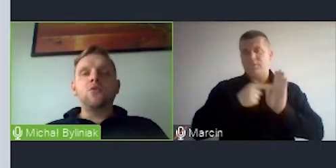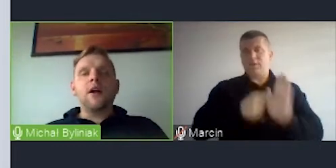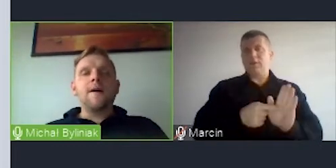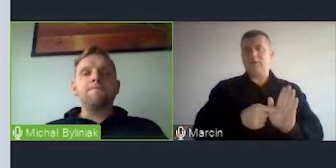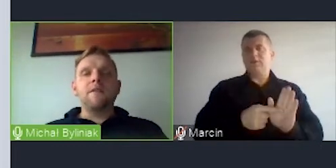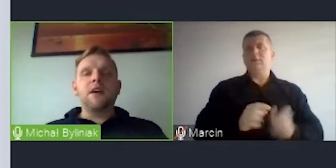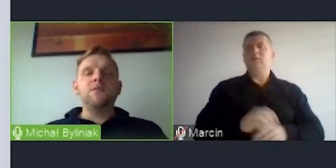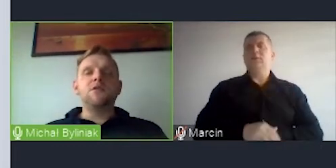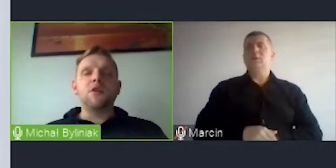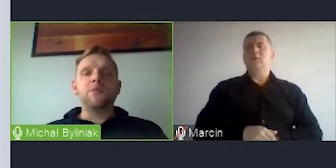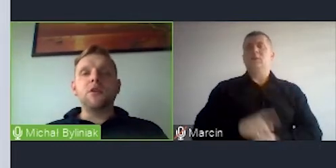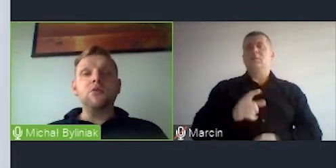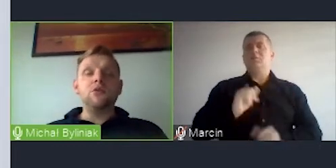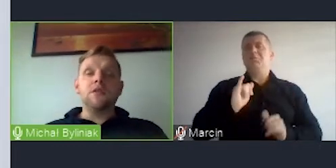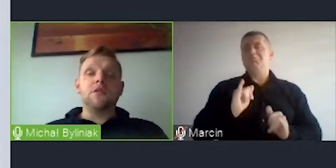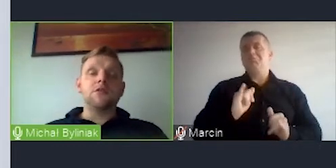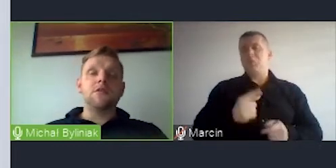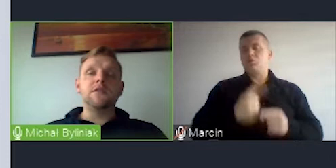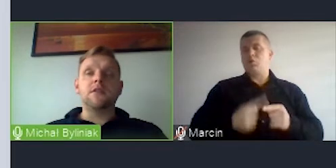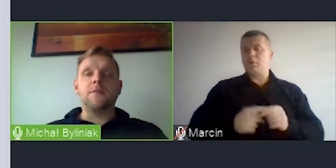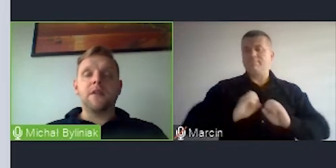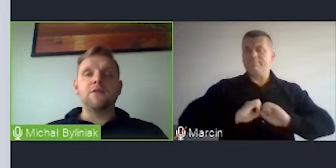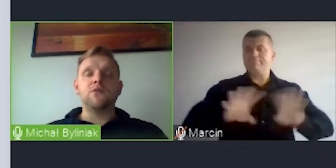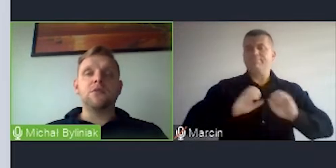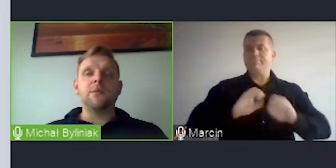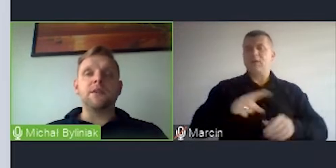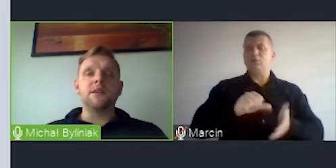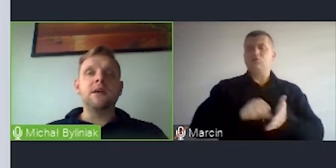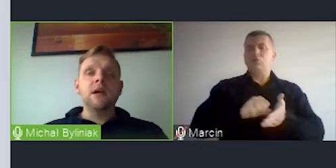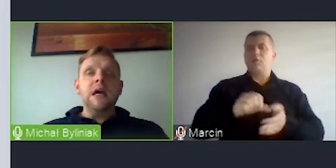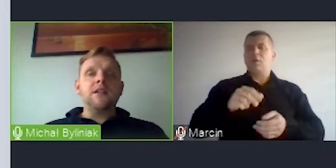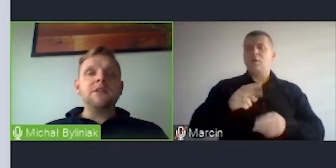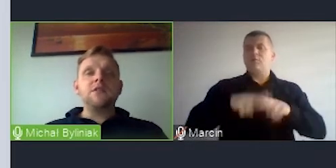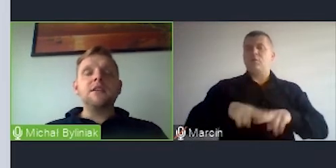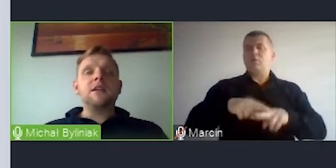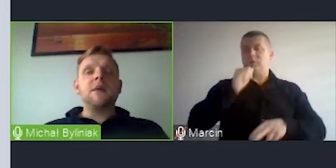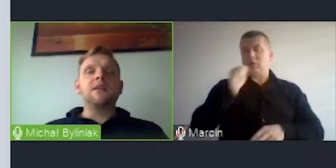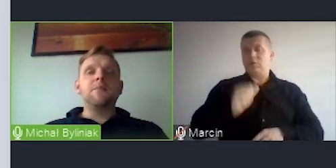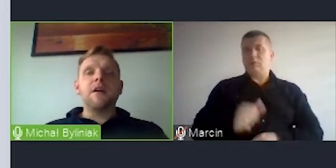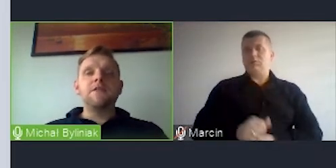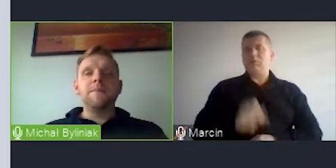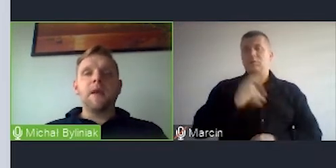która w jakimś stopniu reguluje to środowisko Funduszy Europejskich, natomiast ona jest takim aktem prawnym pomocniczym,